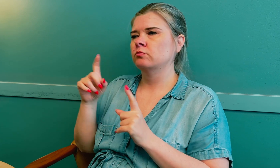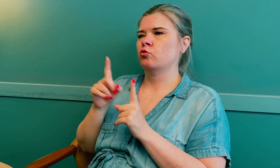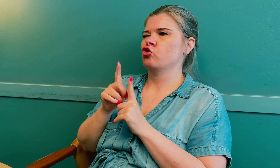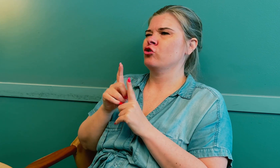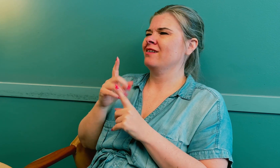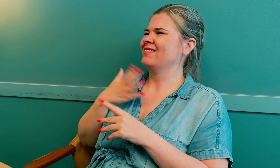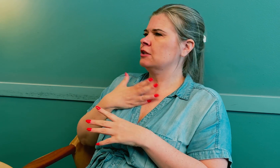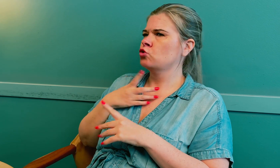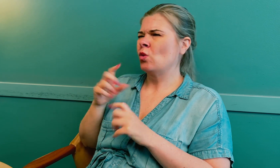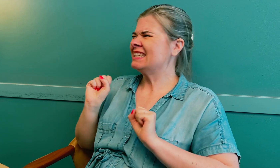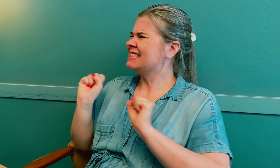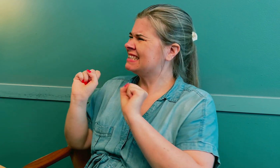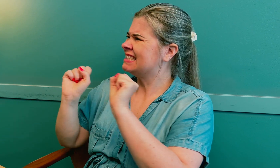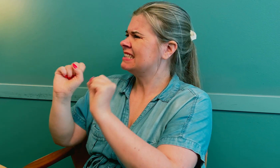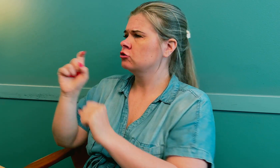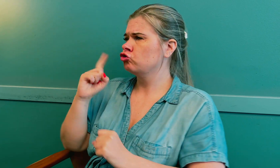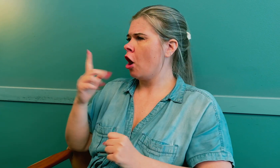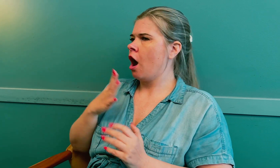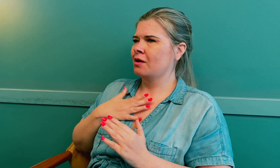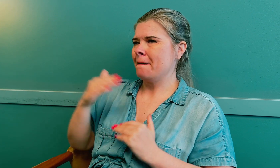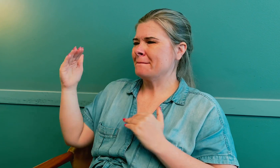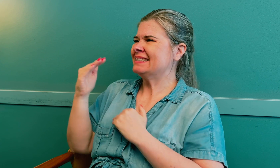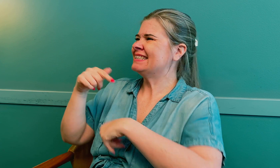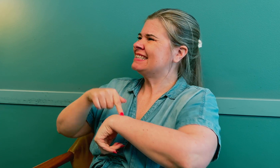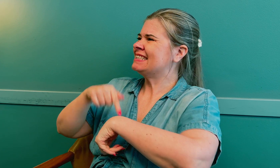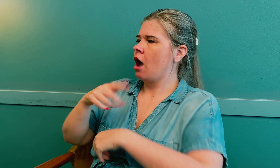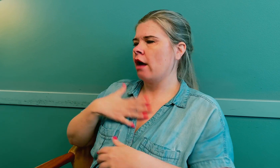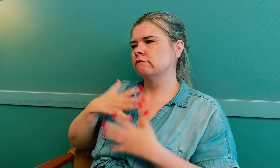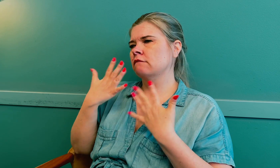Det blir stressende for vi har kort tid.